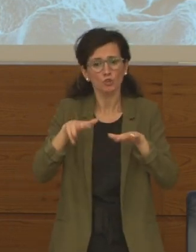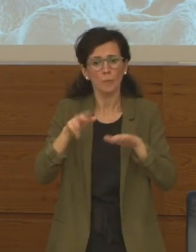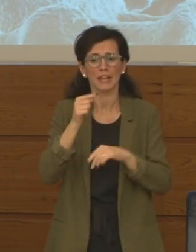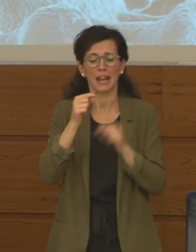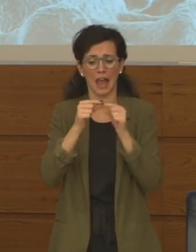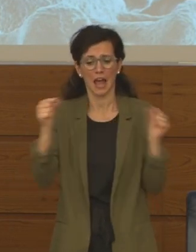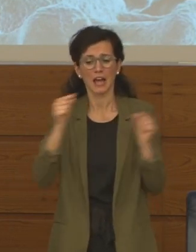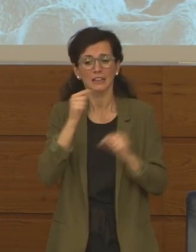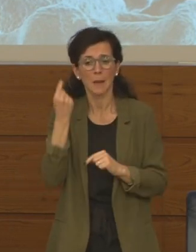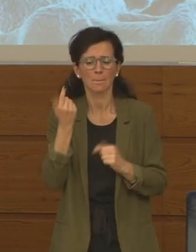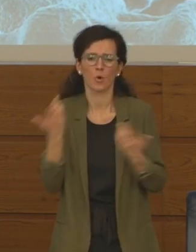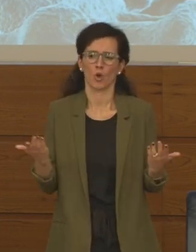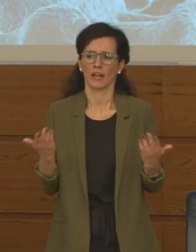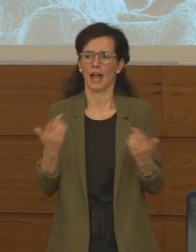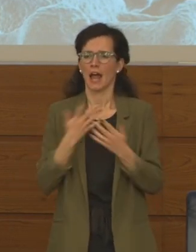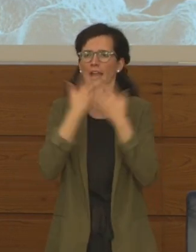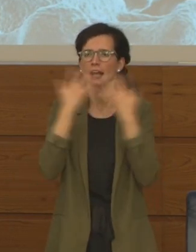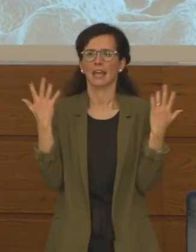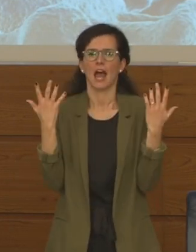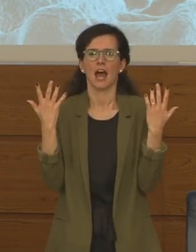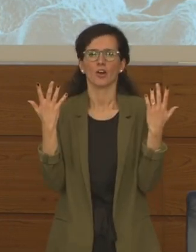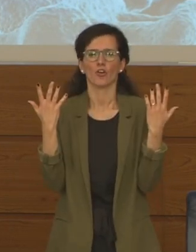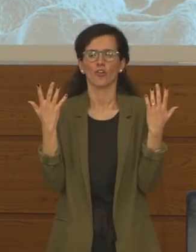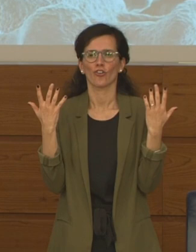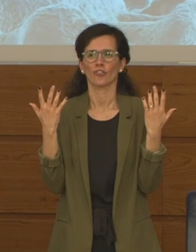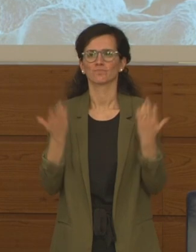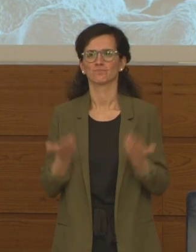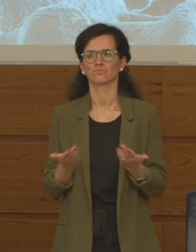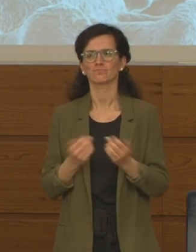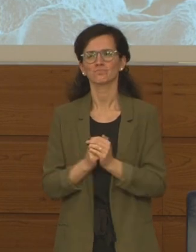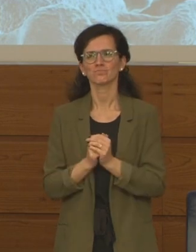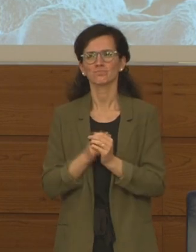allora è chiaro che quella progressione che